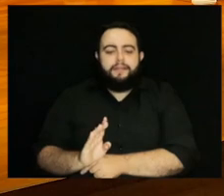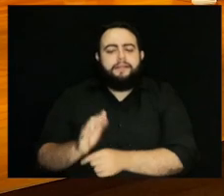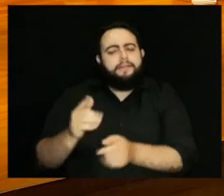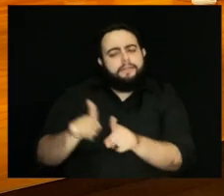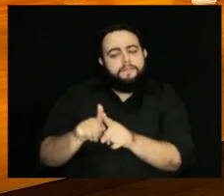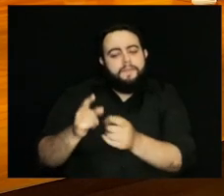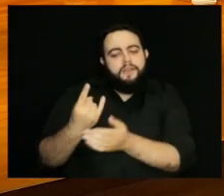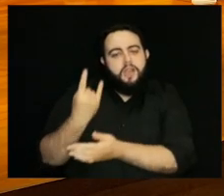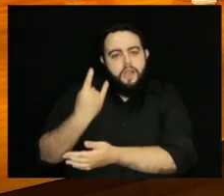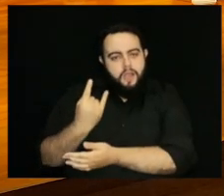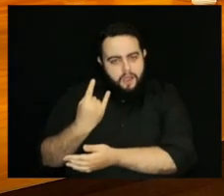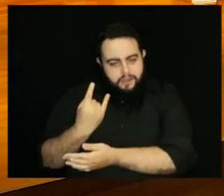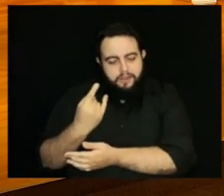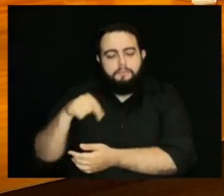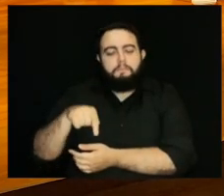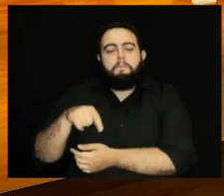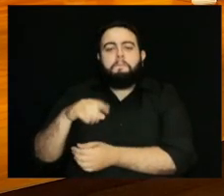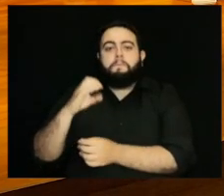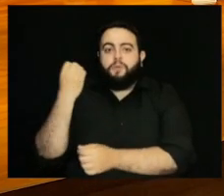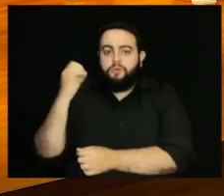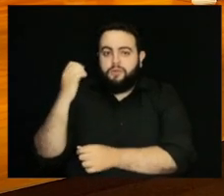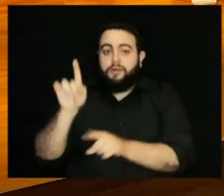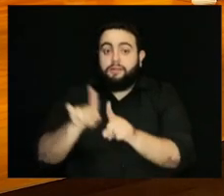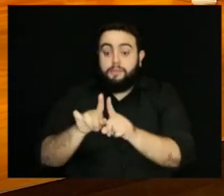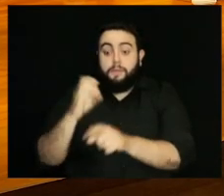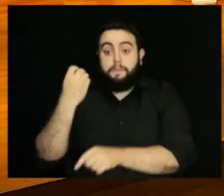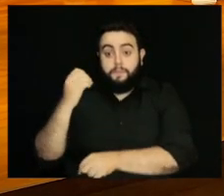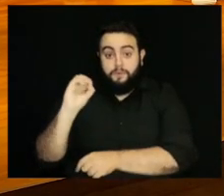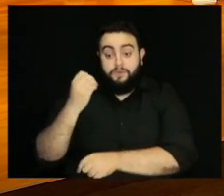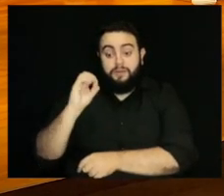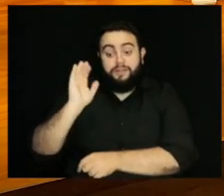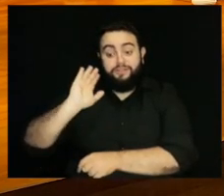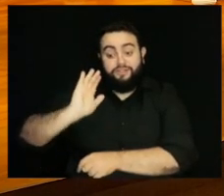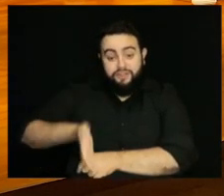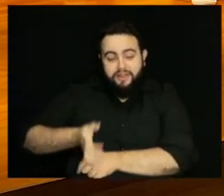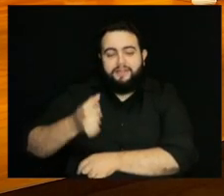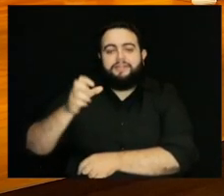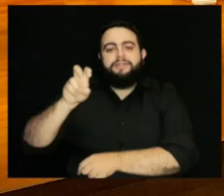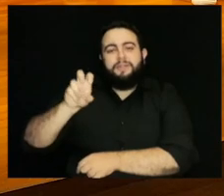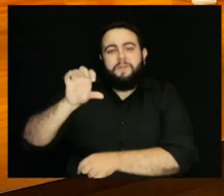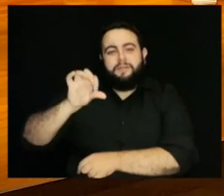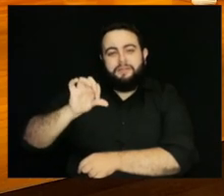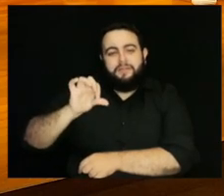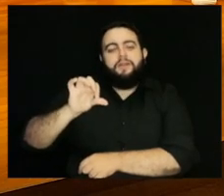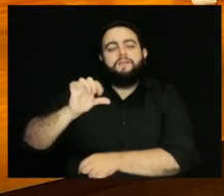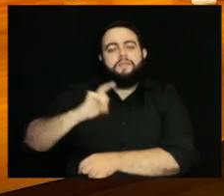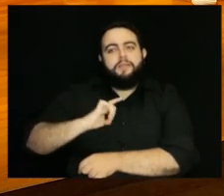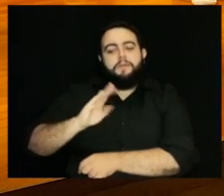Em Porto Alegre também, em Porto Alegre já em 59 a Bossa Nova é forte e o rock também. No final dos